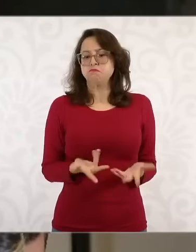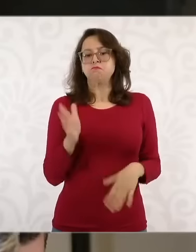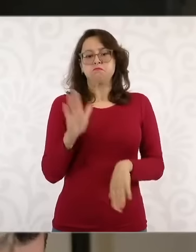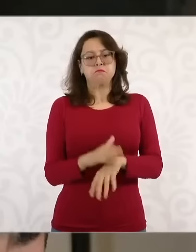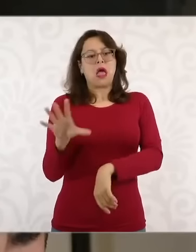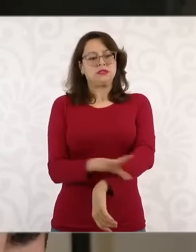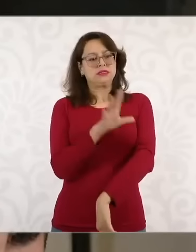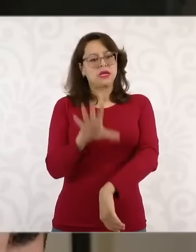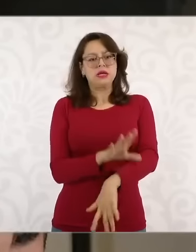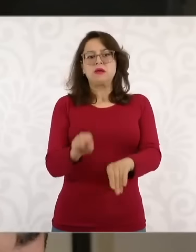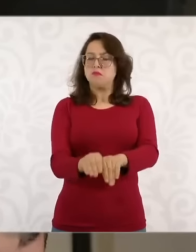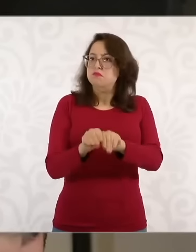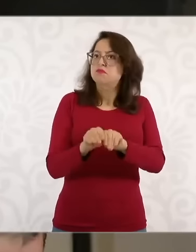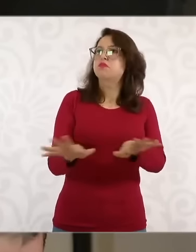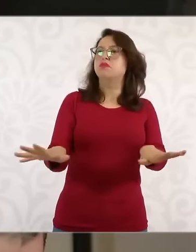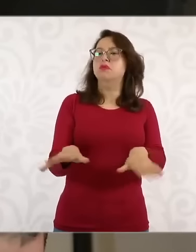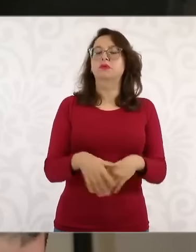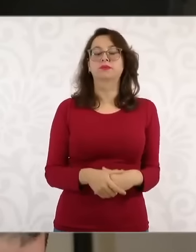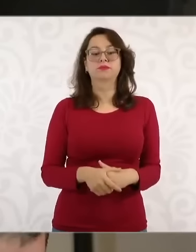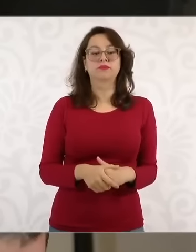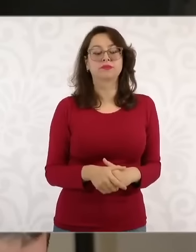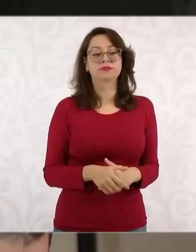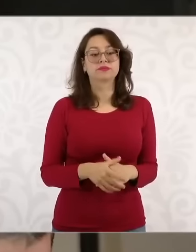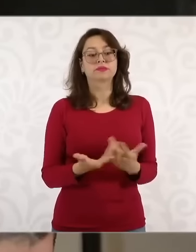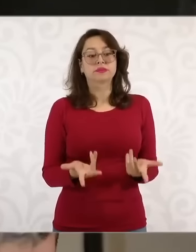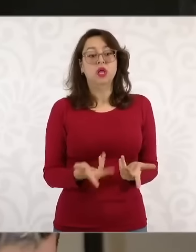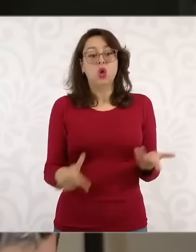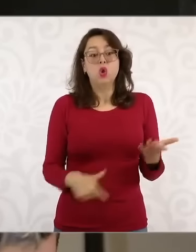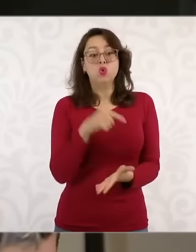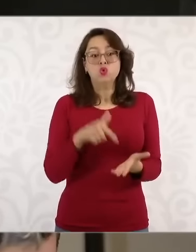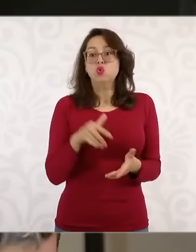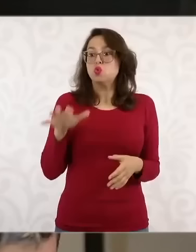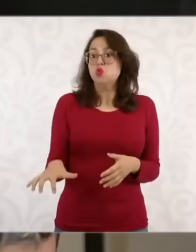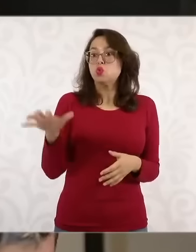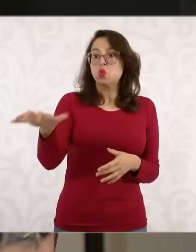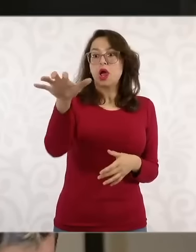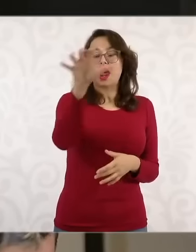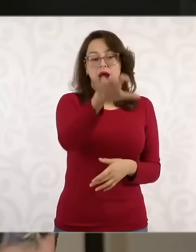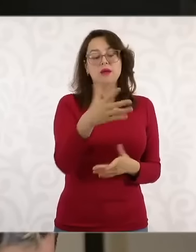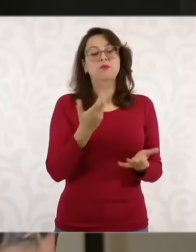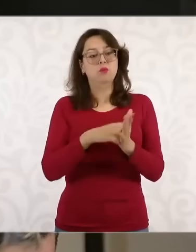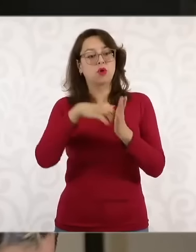energía al país, eh, incluso en zonas en donde hay déficit de energía, como la península de Yucatán,